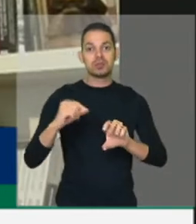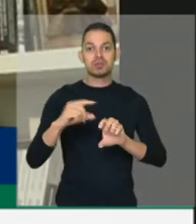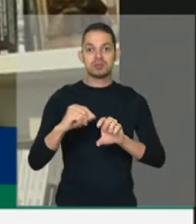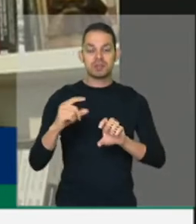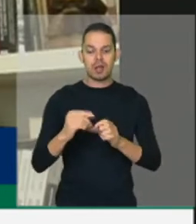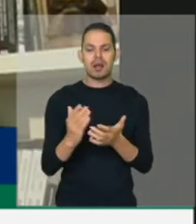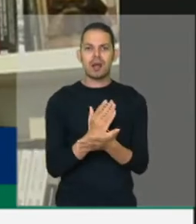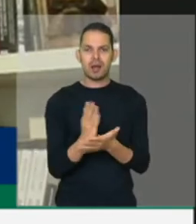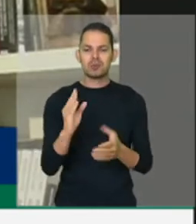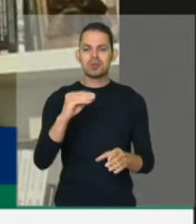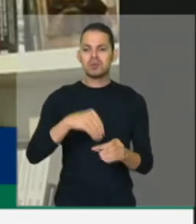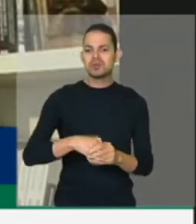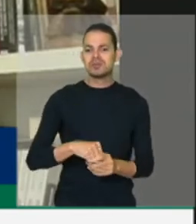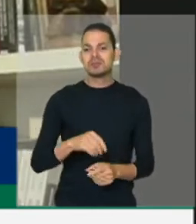ELES, ALGUNS QUE DEVEM TER APOIADO A CRIAÇÃO DO